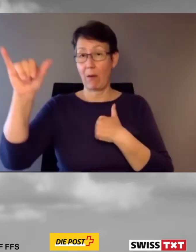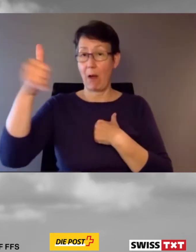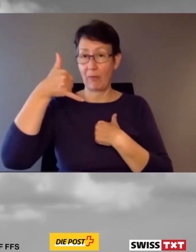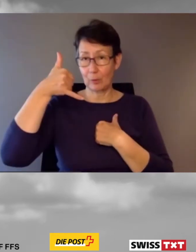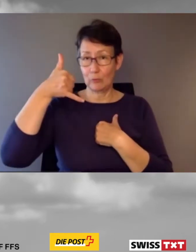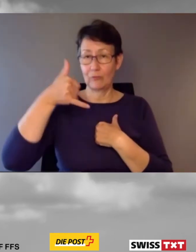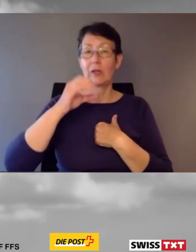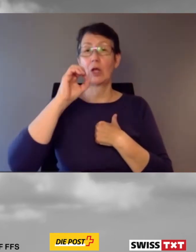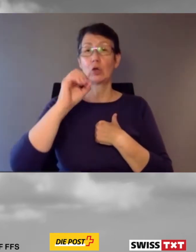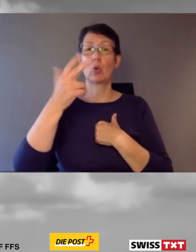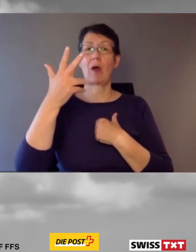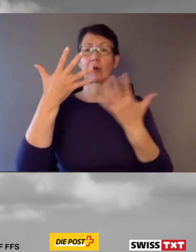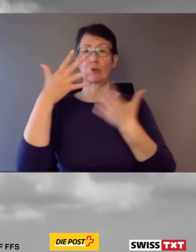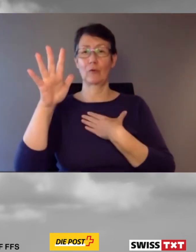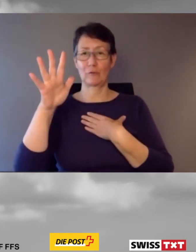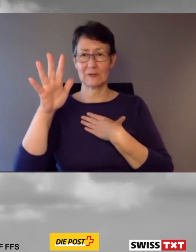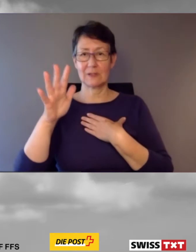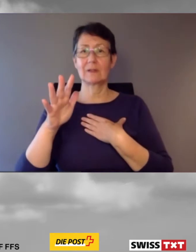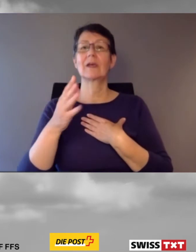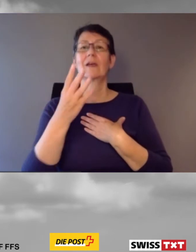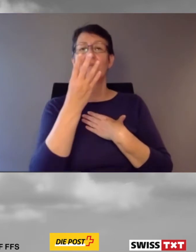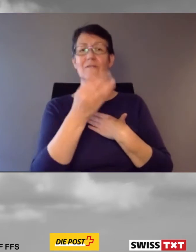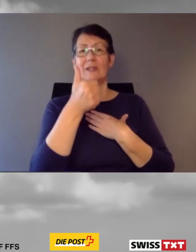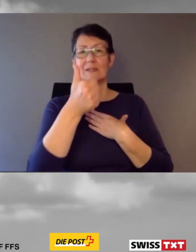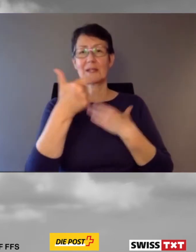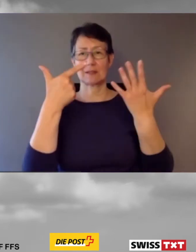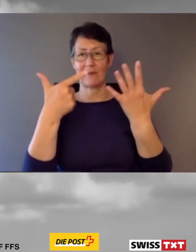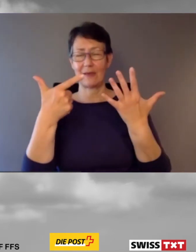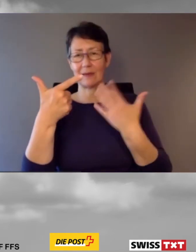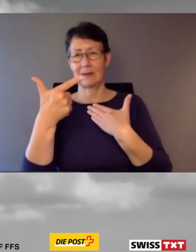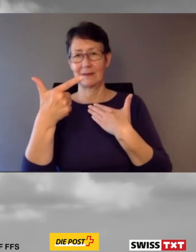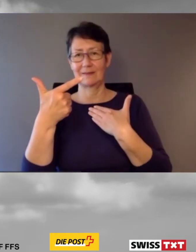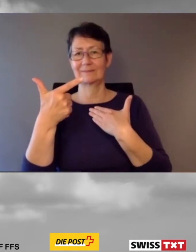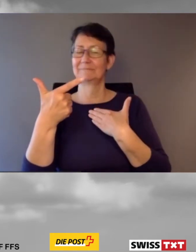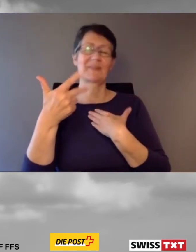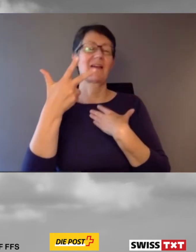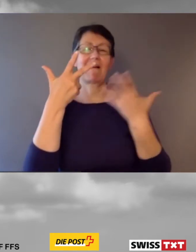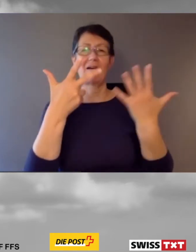058 462 82 36.